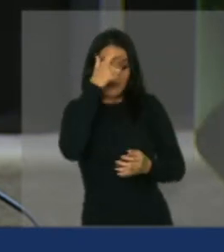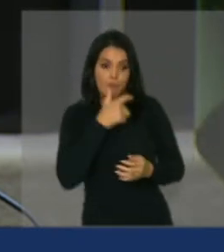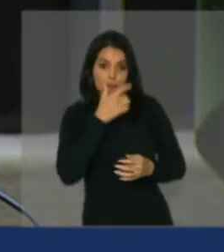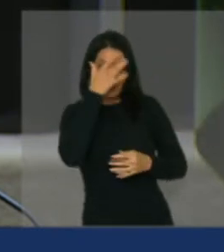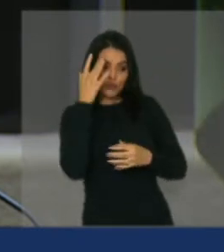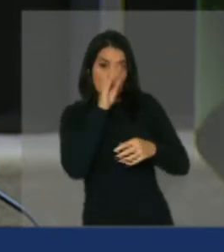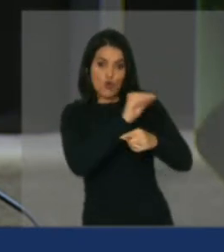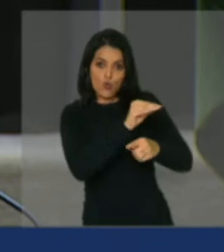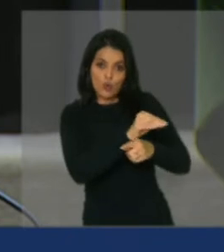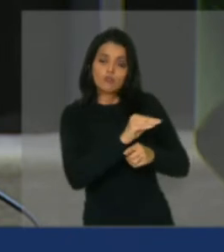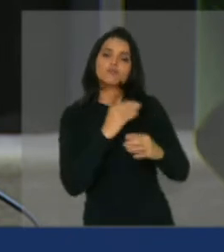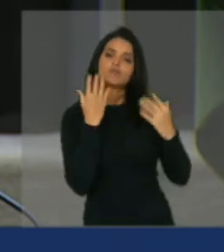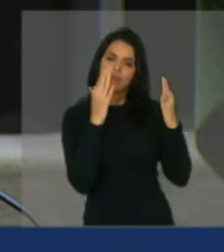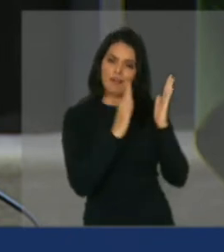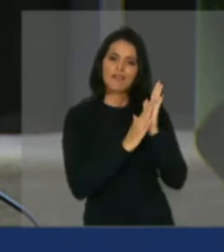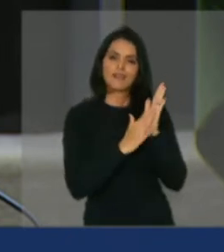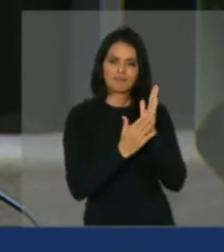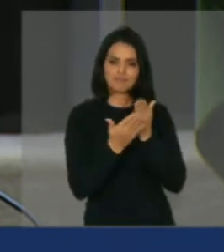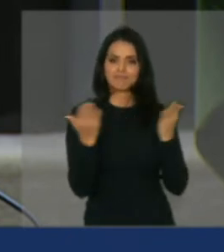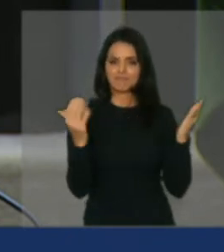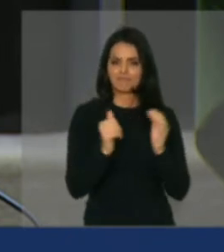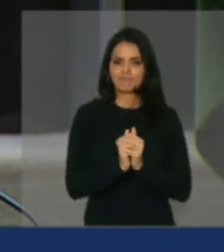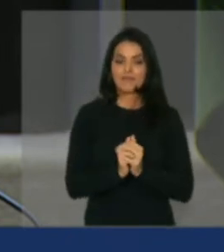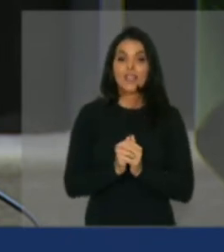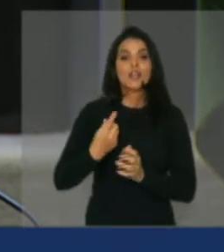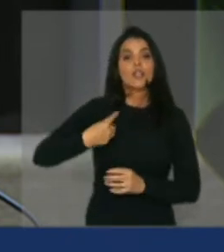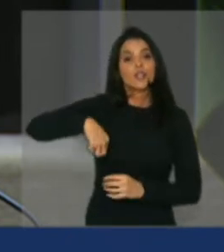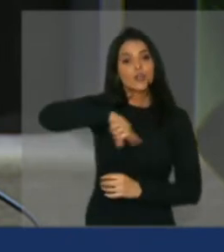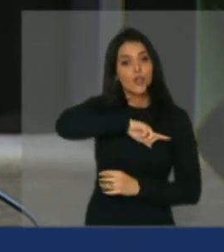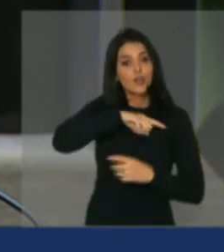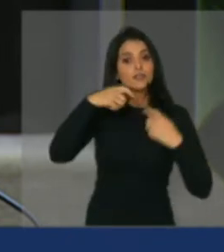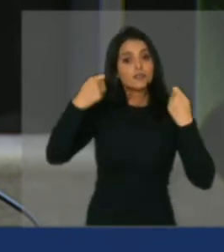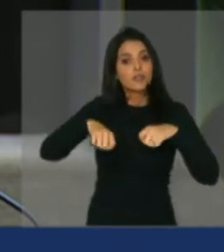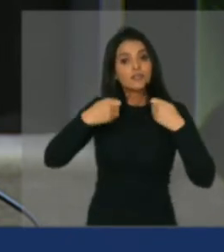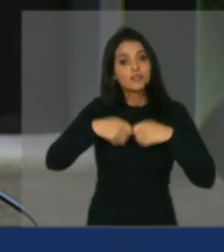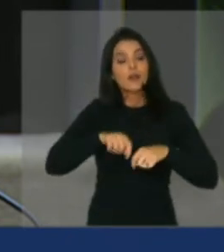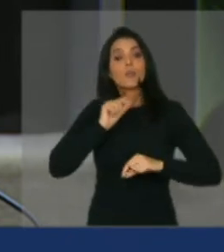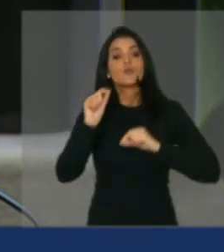IMPORTANTE ESTA CASA OLHAR PARA OS PROFISSIONAIS DA SAÚ DE, EM ESPECIAL PARA OS PROFISSIONAIS DA ÁREA DA